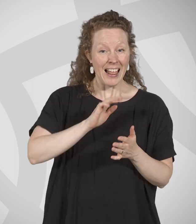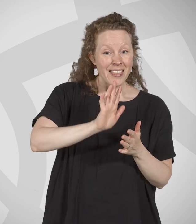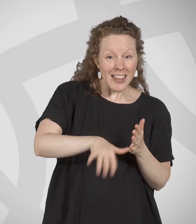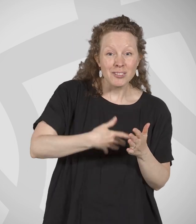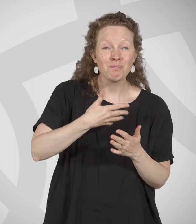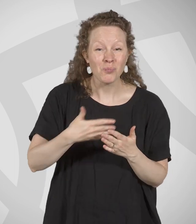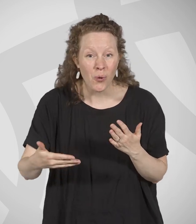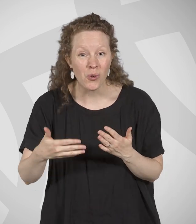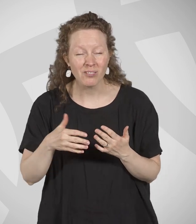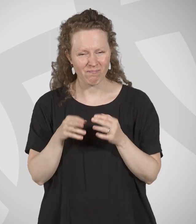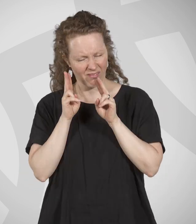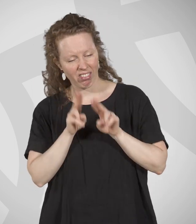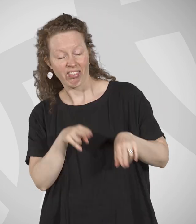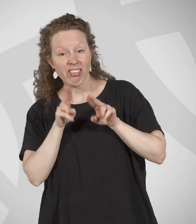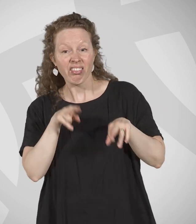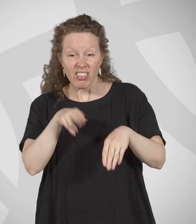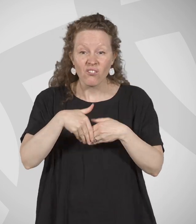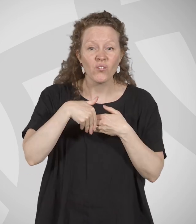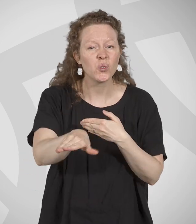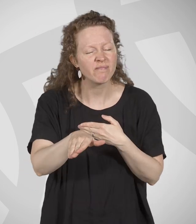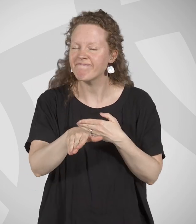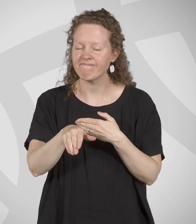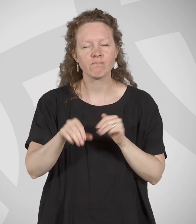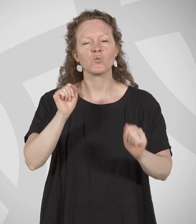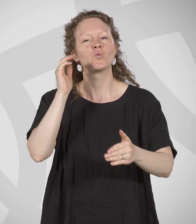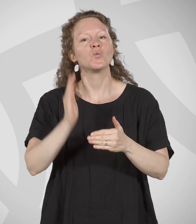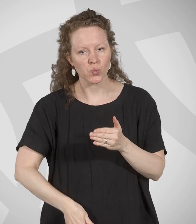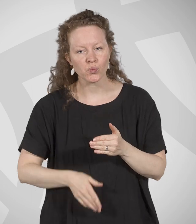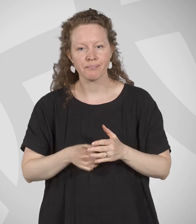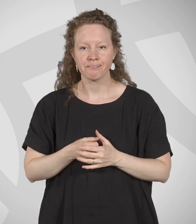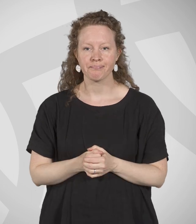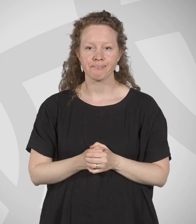Teckenspråken får inte ignoreras mer!